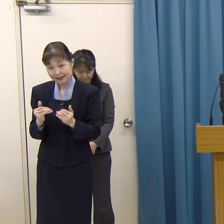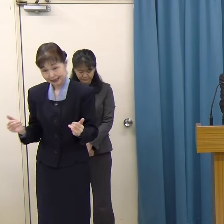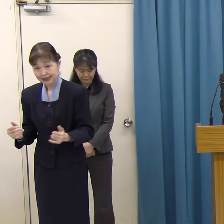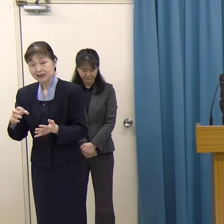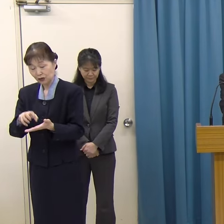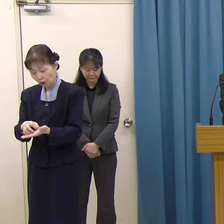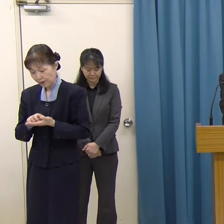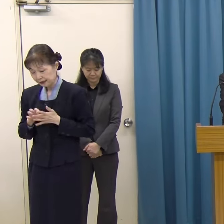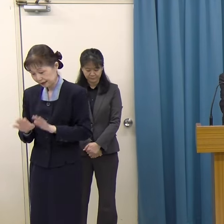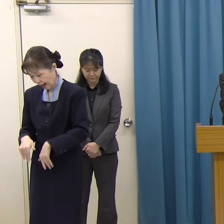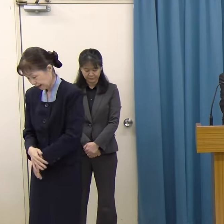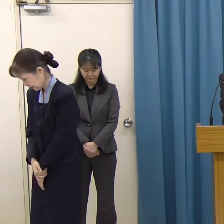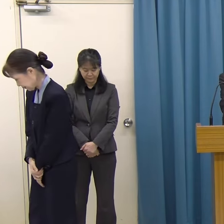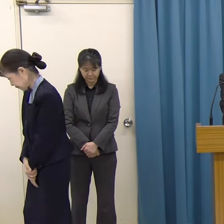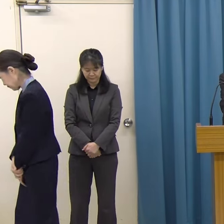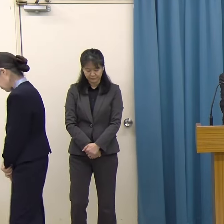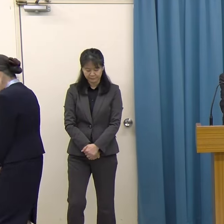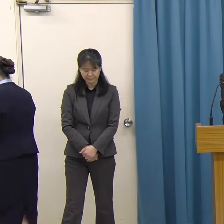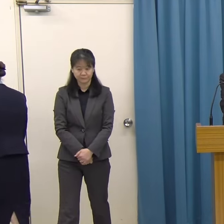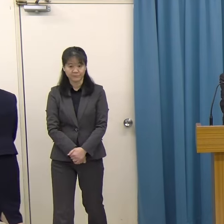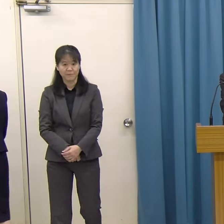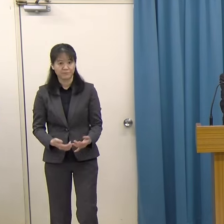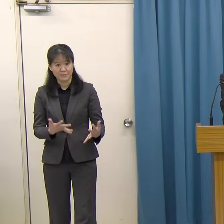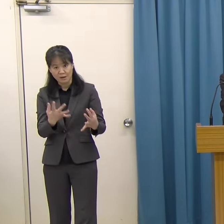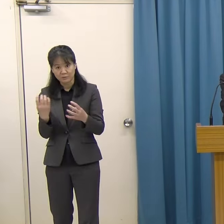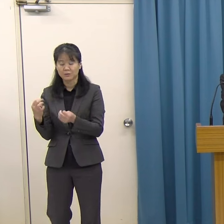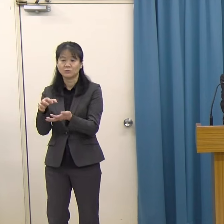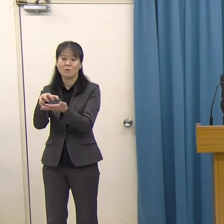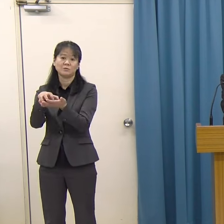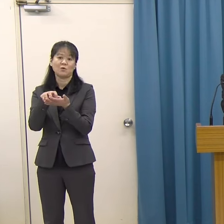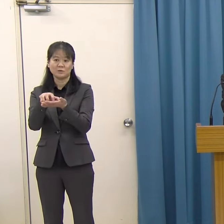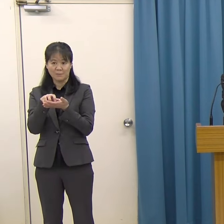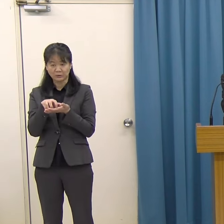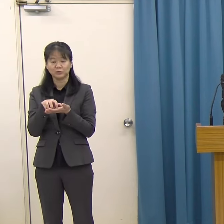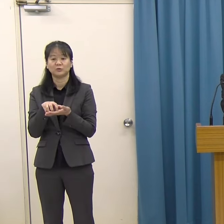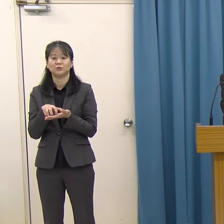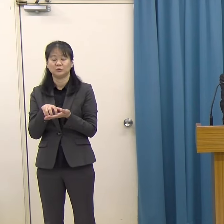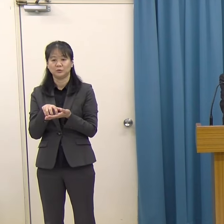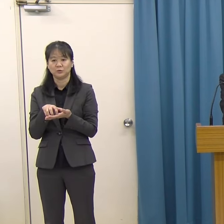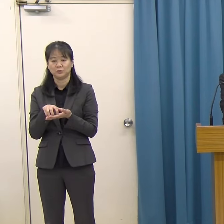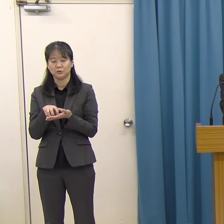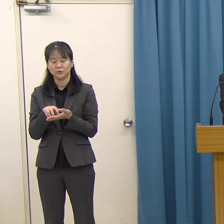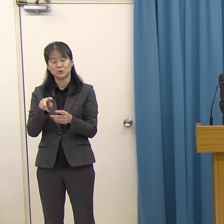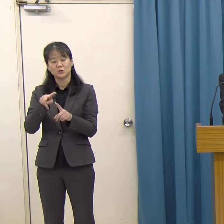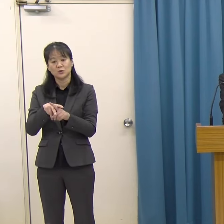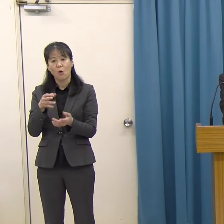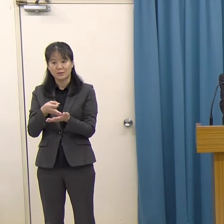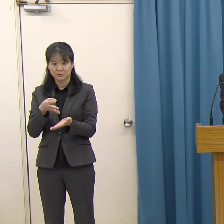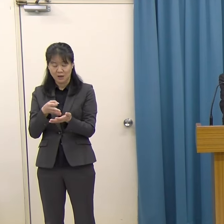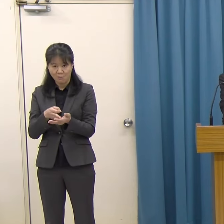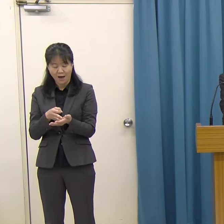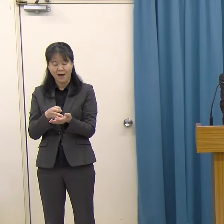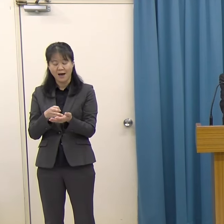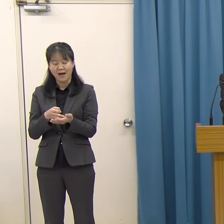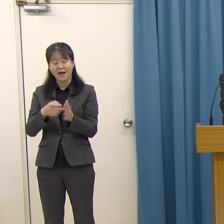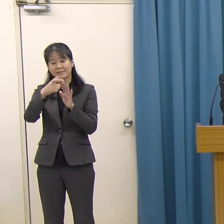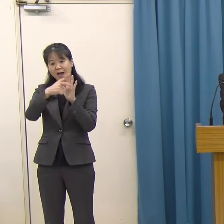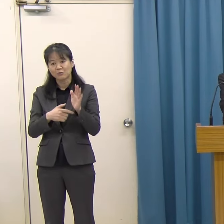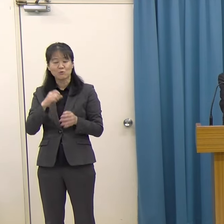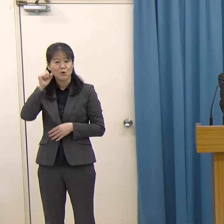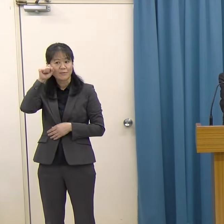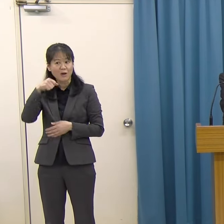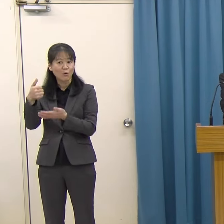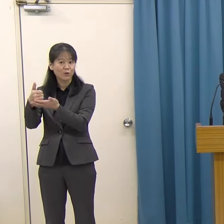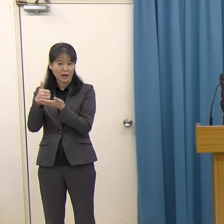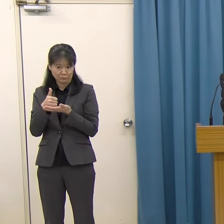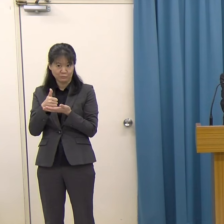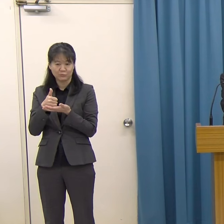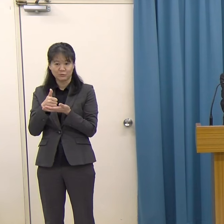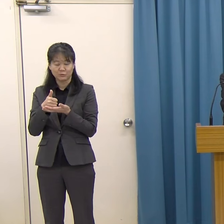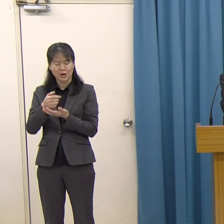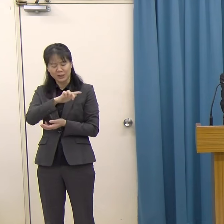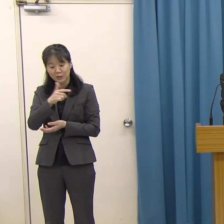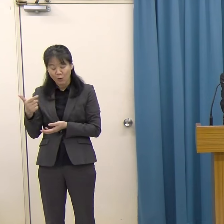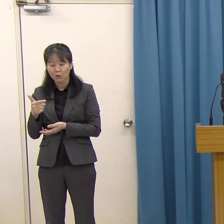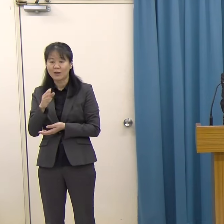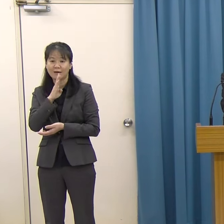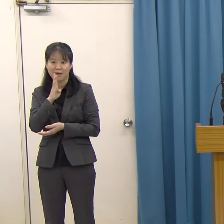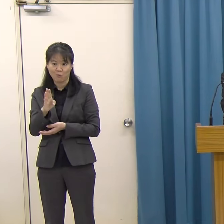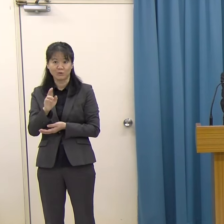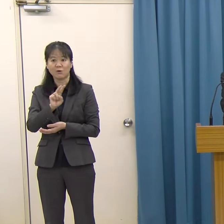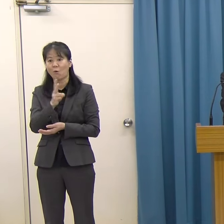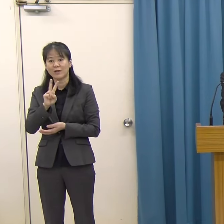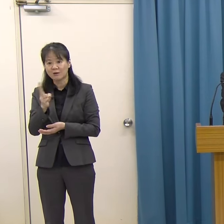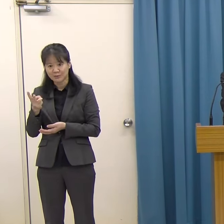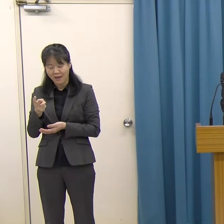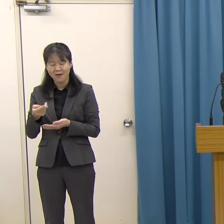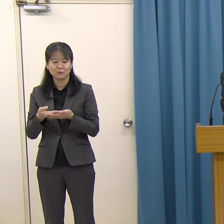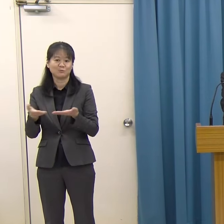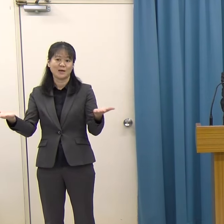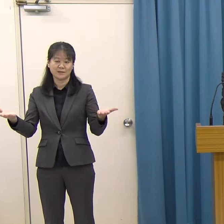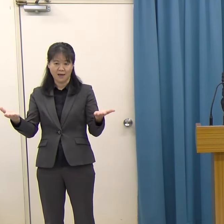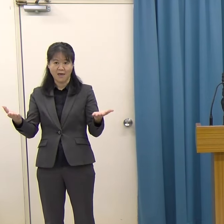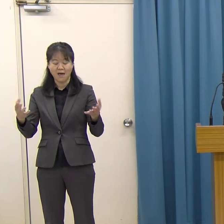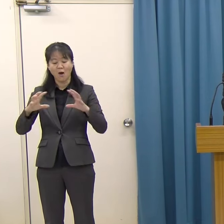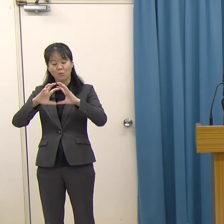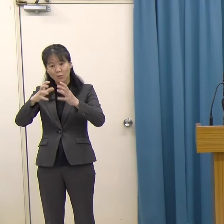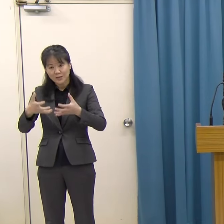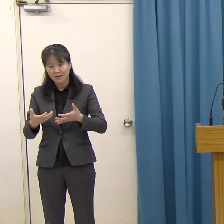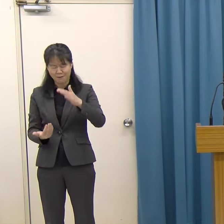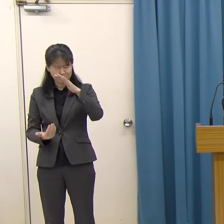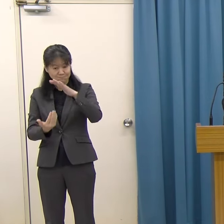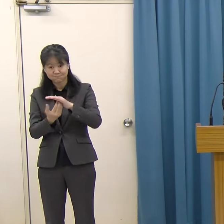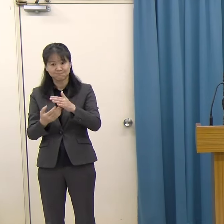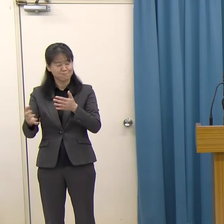これをはじめに、多くの賞を受賞されていますし、小説の部門では「猫の客」、これは多言語に翻訳出版され、国際的ベストセラーになっています。